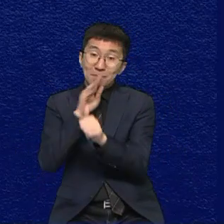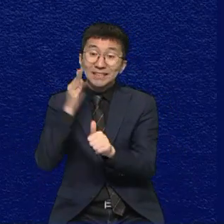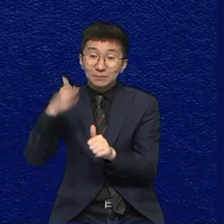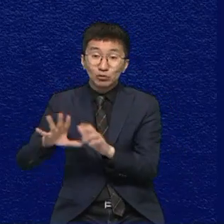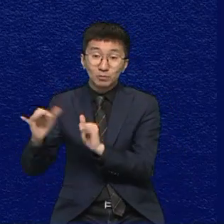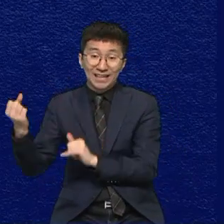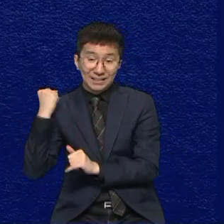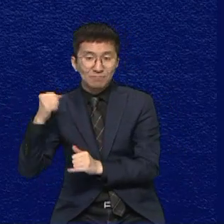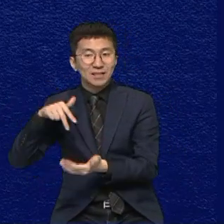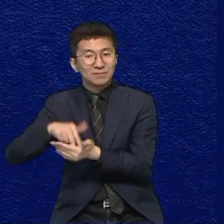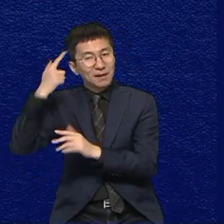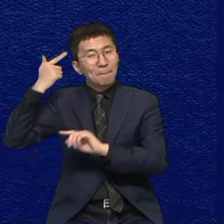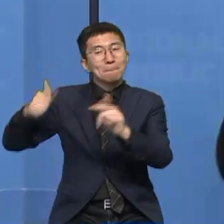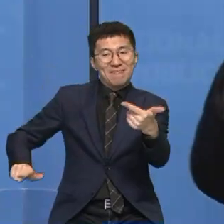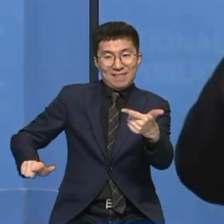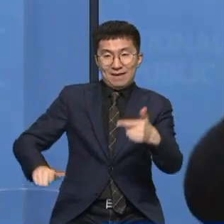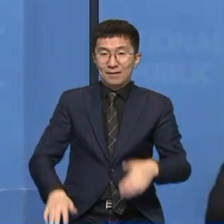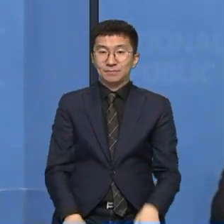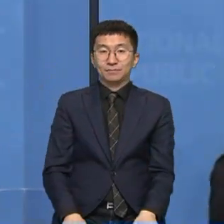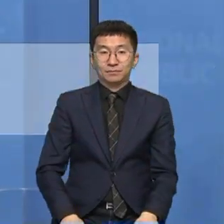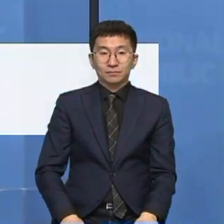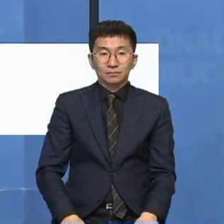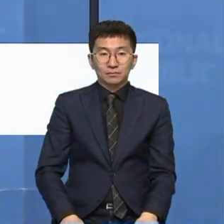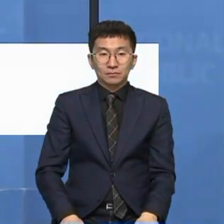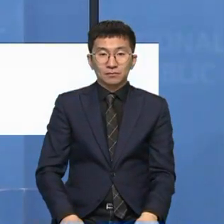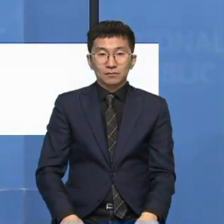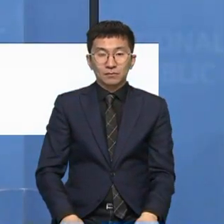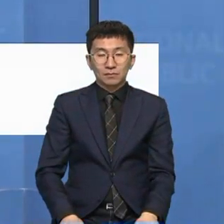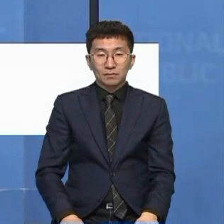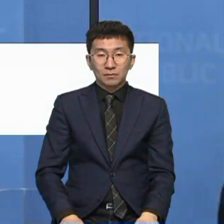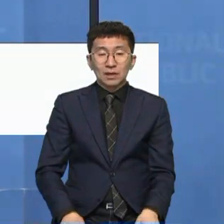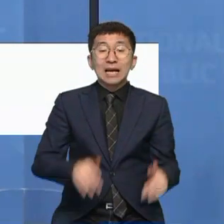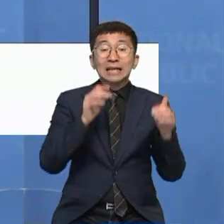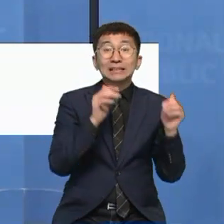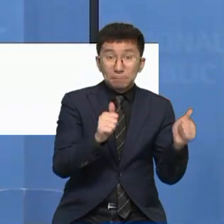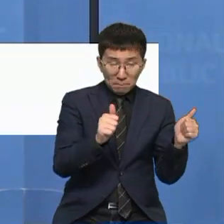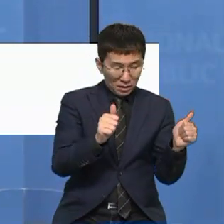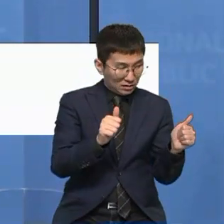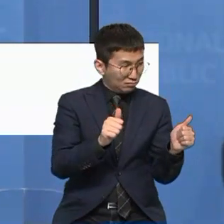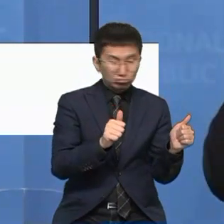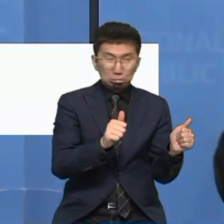반대했습니다.